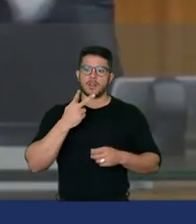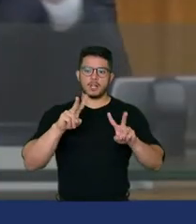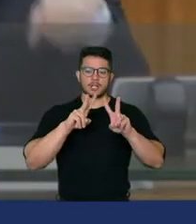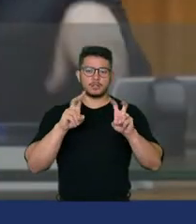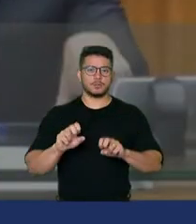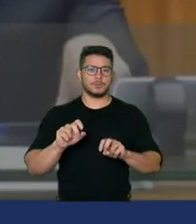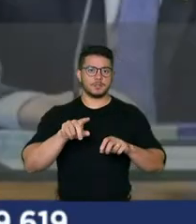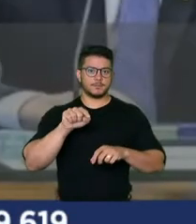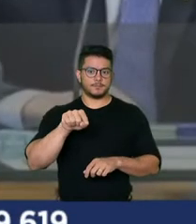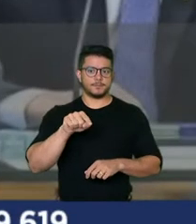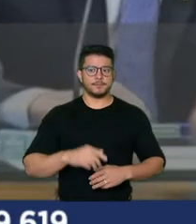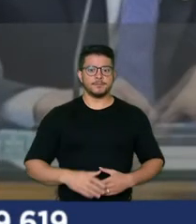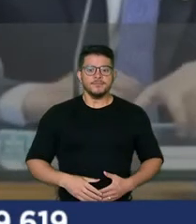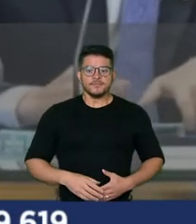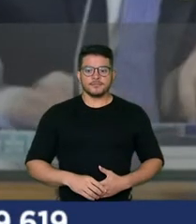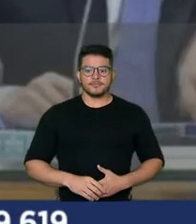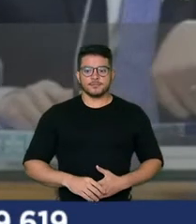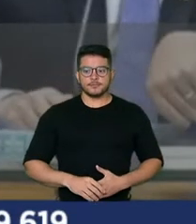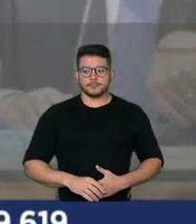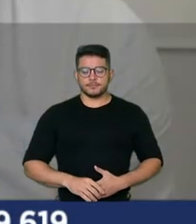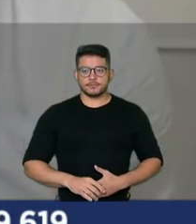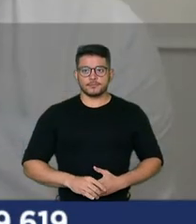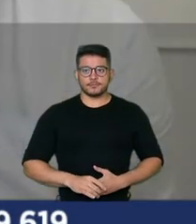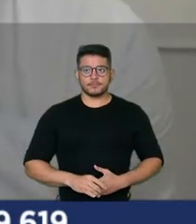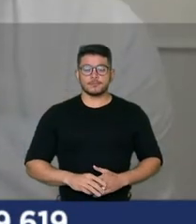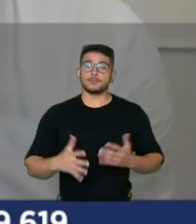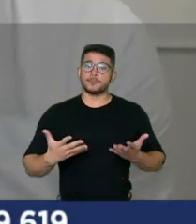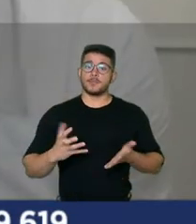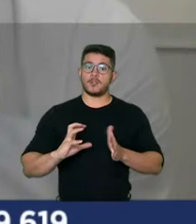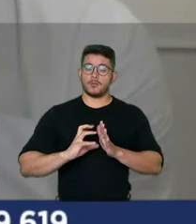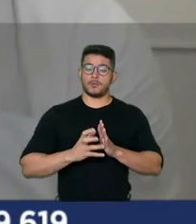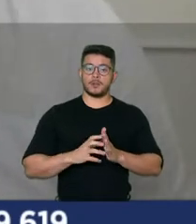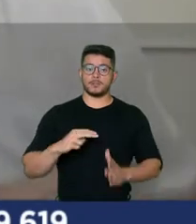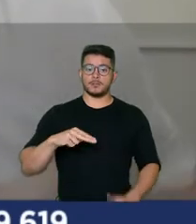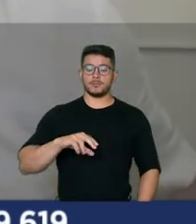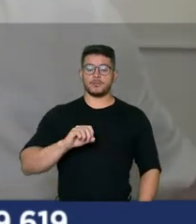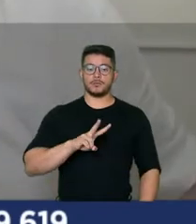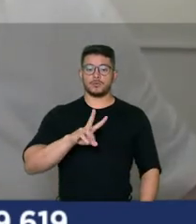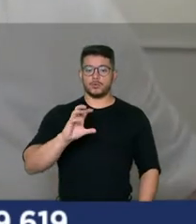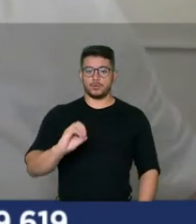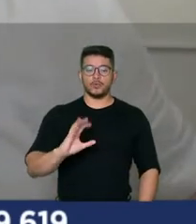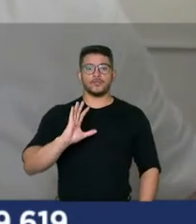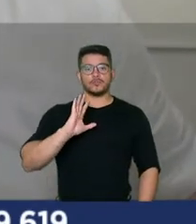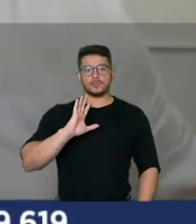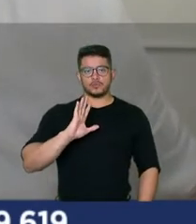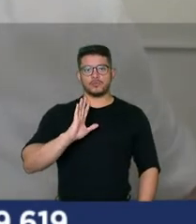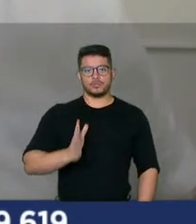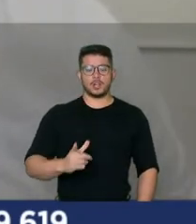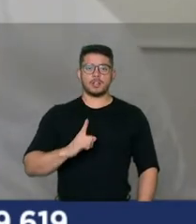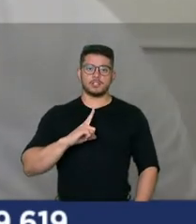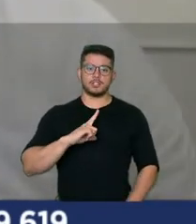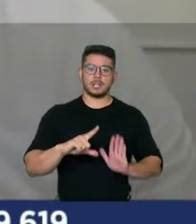DESTAQUE. -- [PRESIDENTE]: POIS NÃO, DEPUTADO. -- [DEPUTADO]: O PARTIDO NOVO APRESENTOU O DESTAQUE UM E DOIS... NÓS JÁ HAVÍAMOS